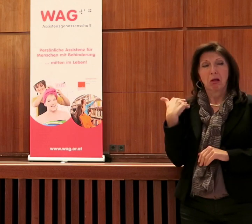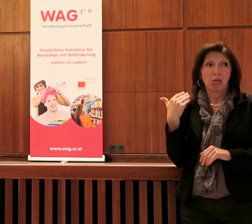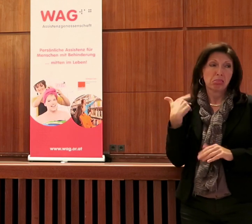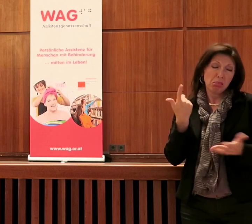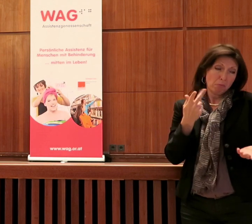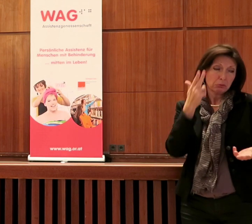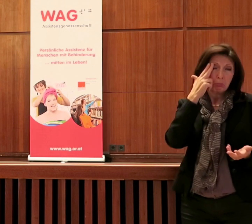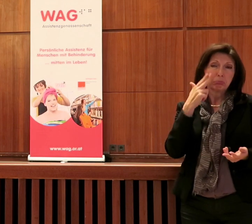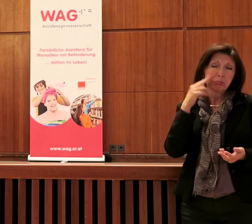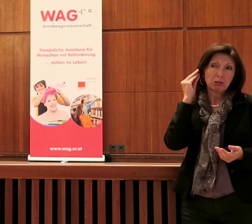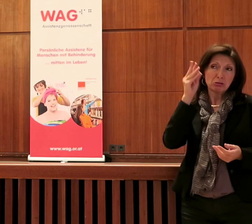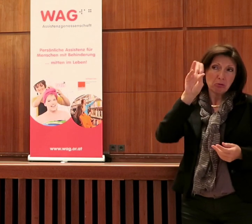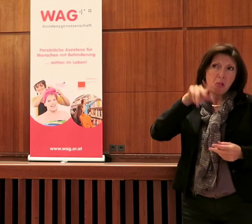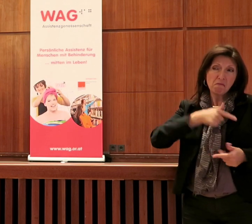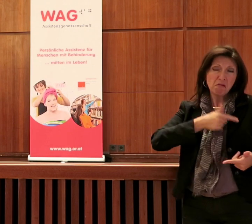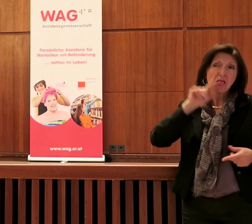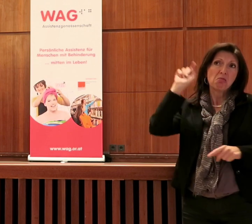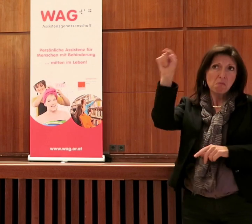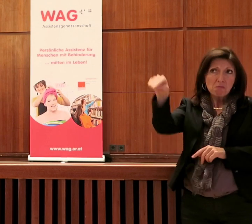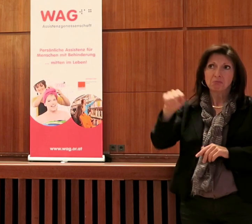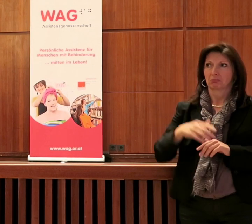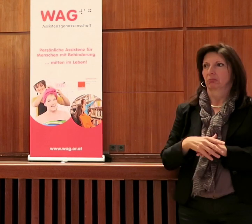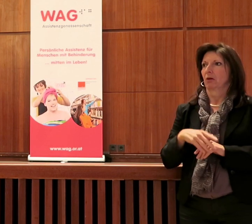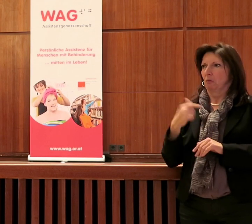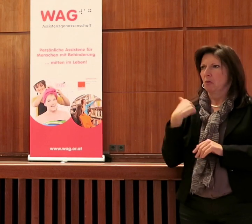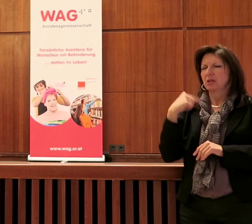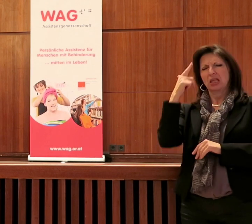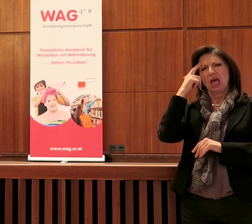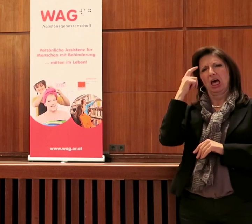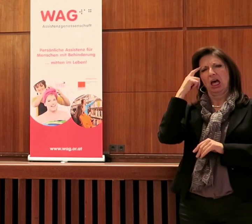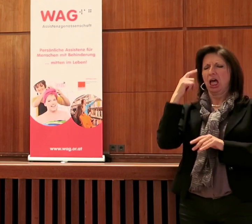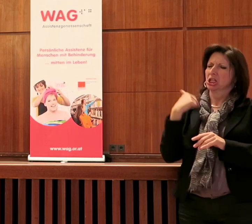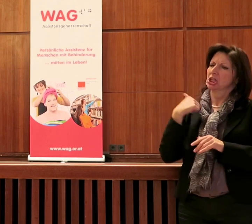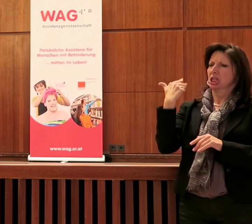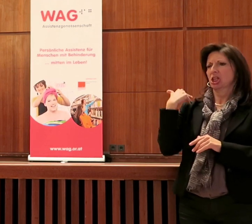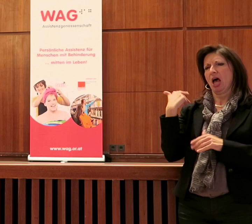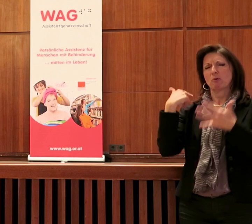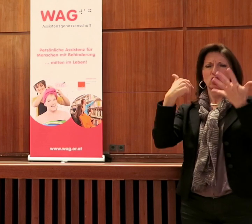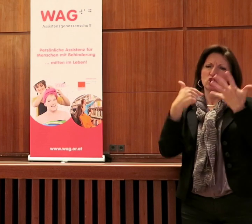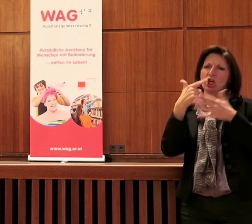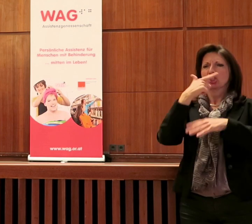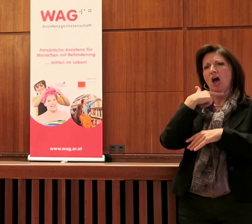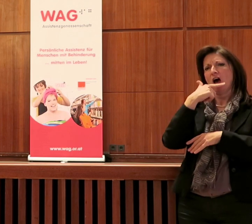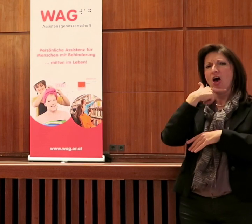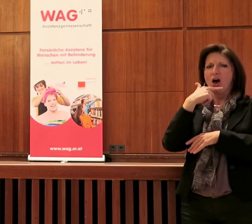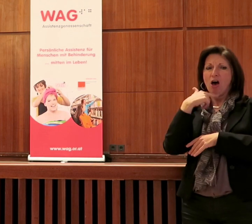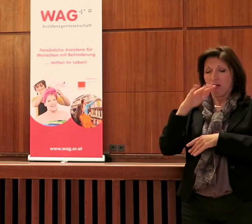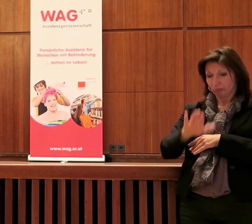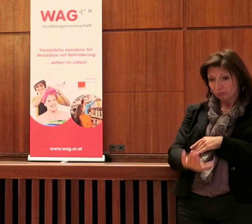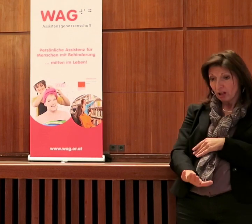und ich kann mich noch sehr gut erinnern. Das war ziemlich beeindruckend, so als sechsjähriger Bub in der großen Stadt, ja? Alle Geräusche sind anders.